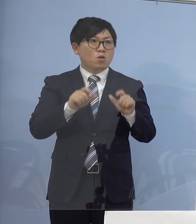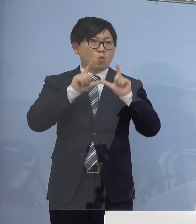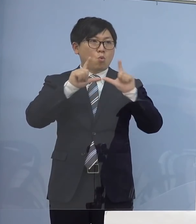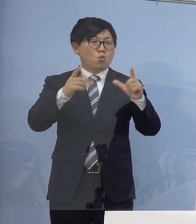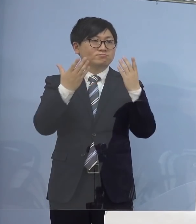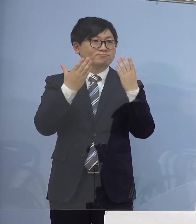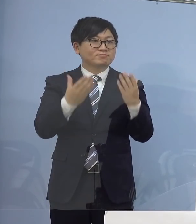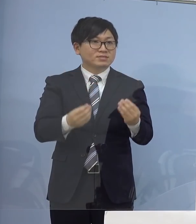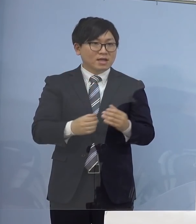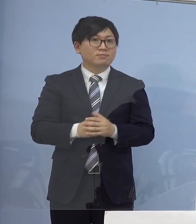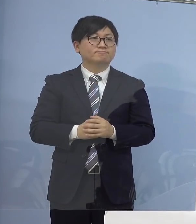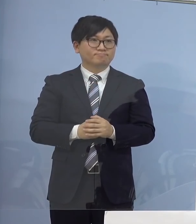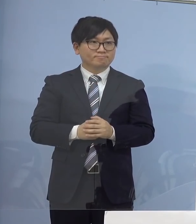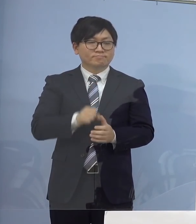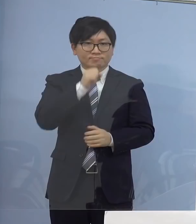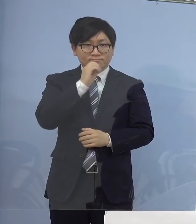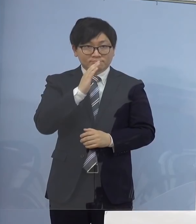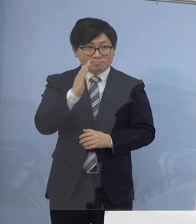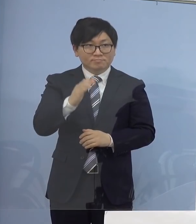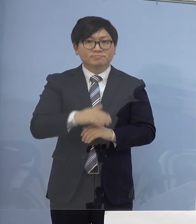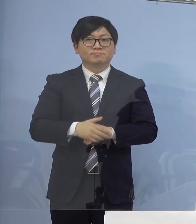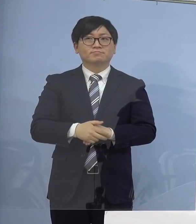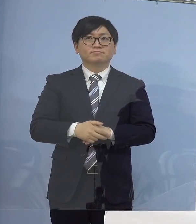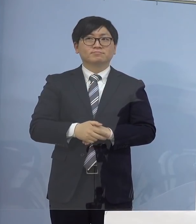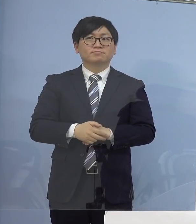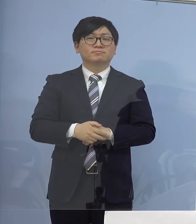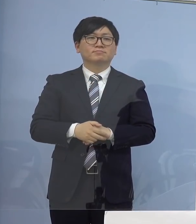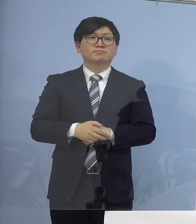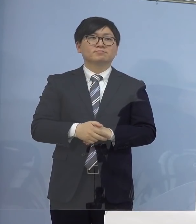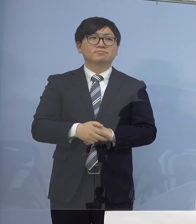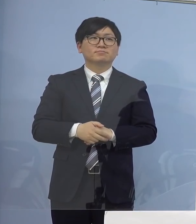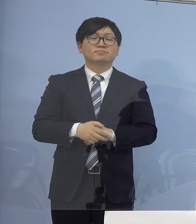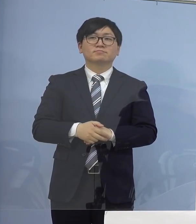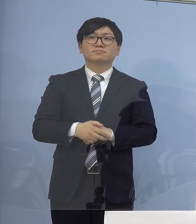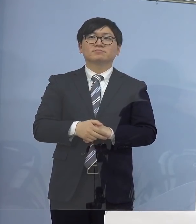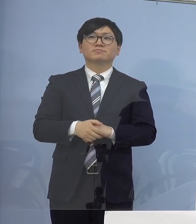よろしくお願いします